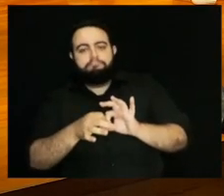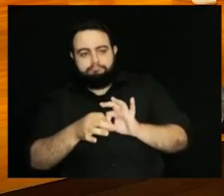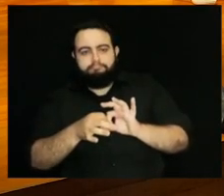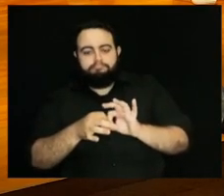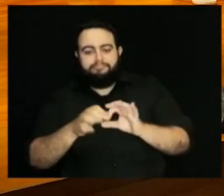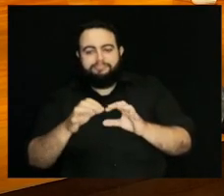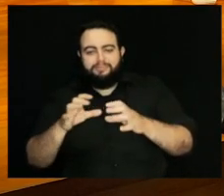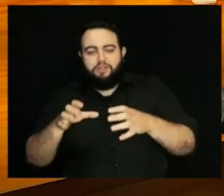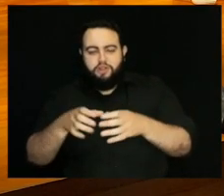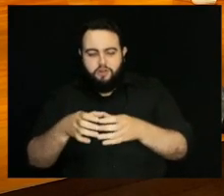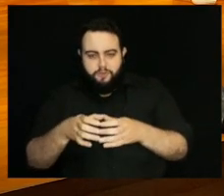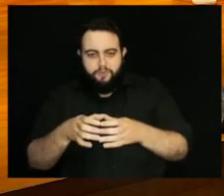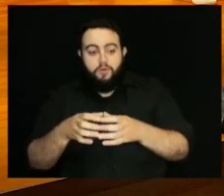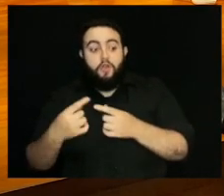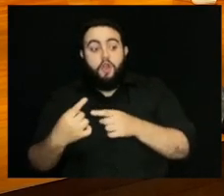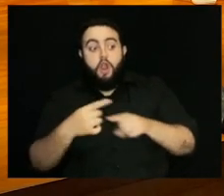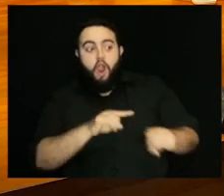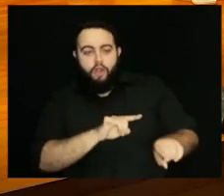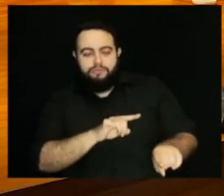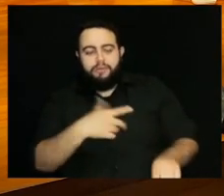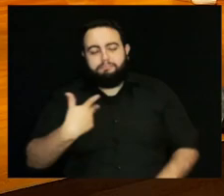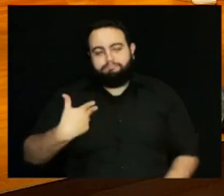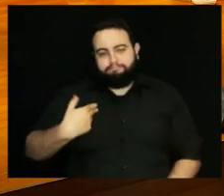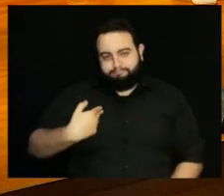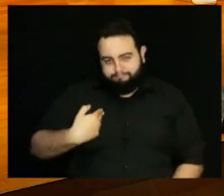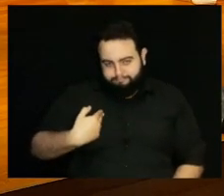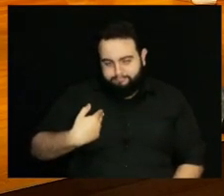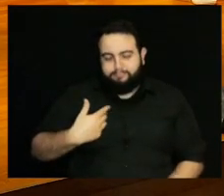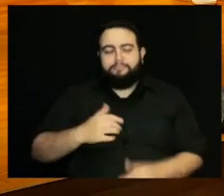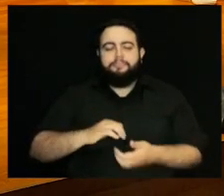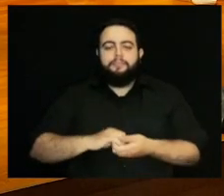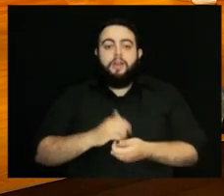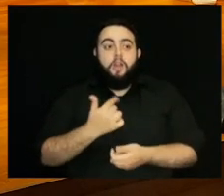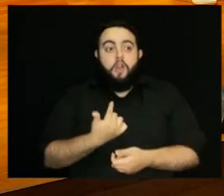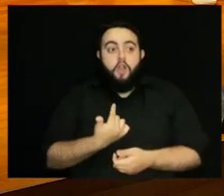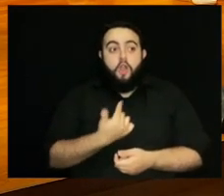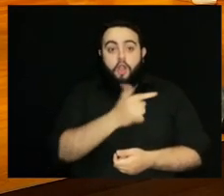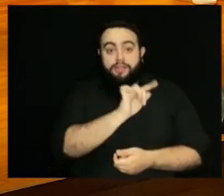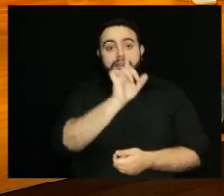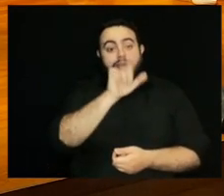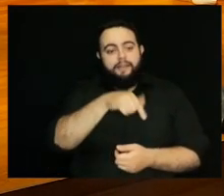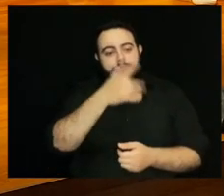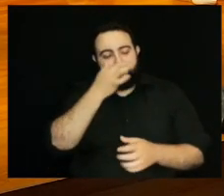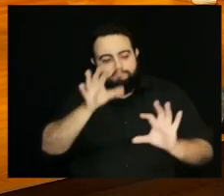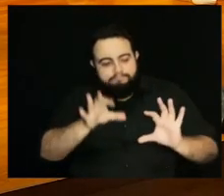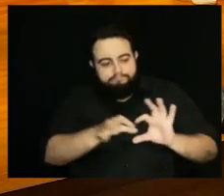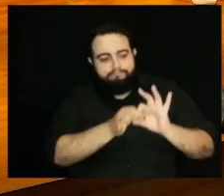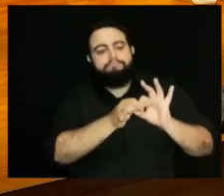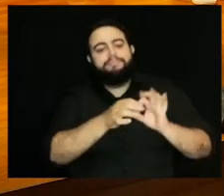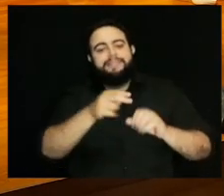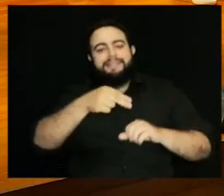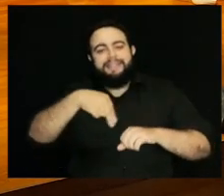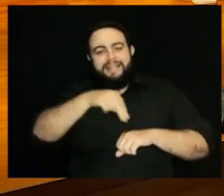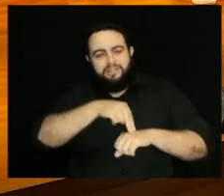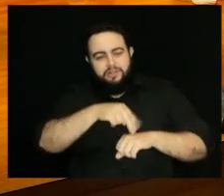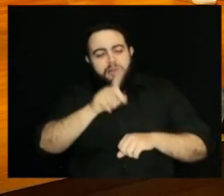em todas as emissoras das associadas. A outra era ligada à Rádio Nacional do governo Vargas portanto